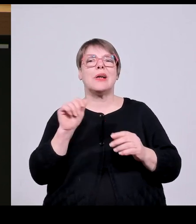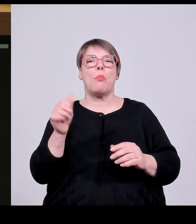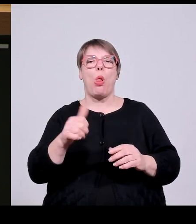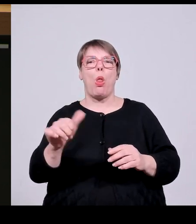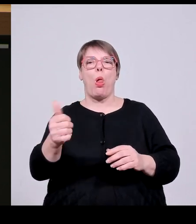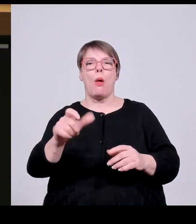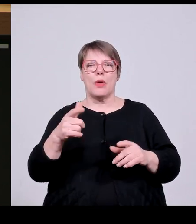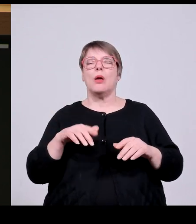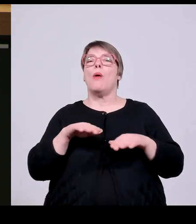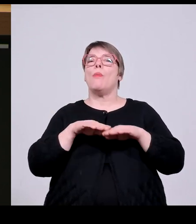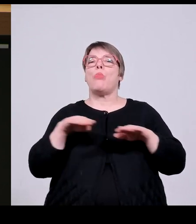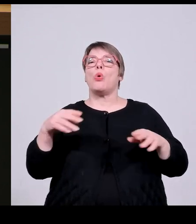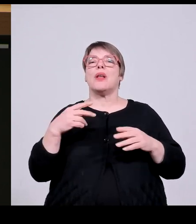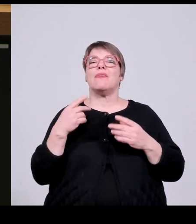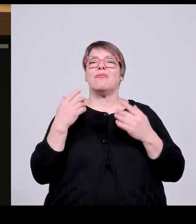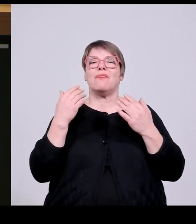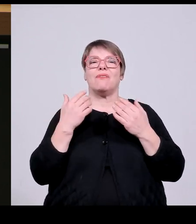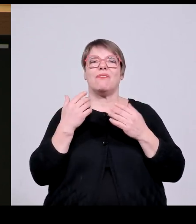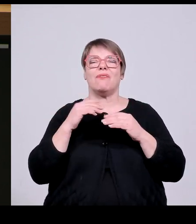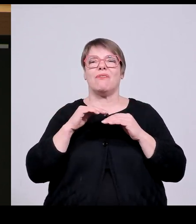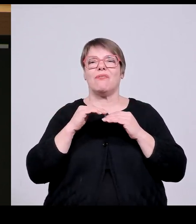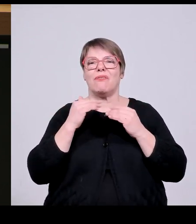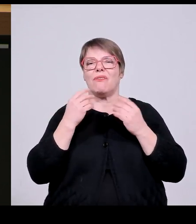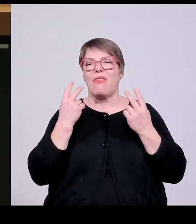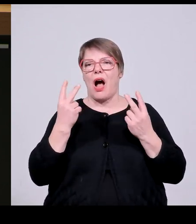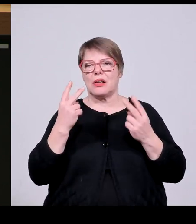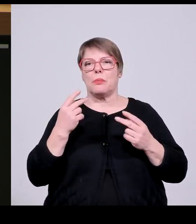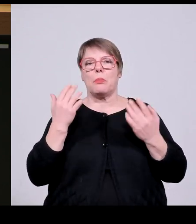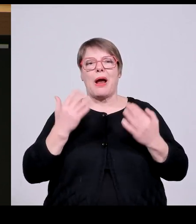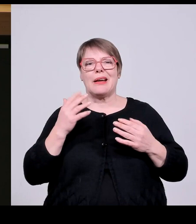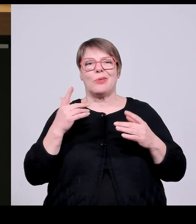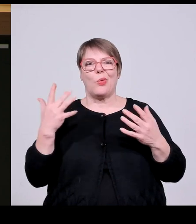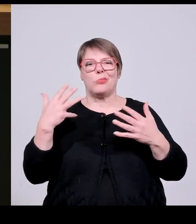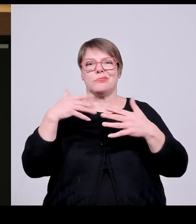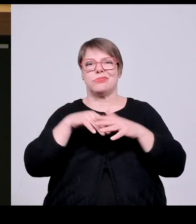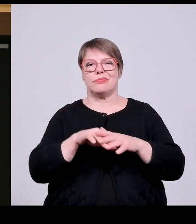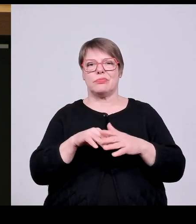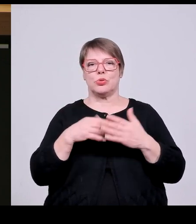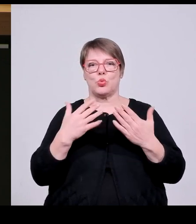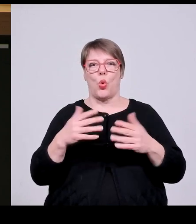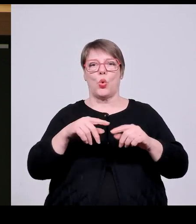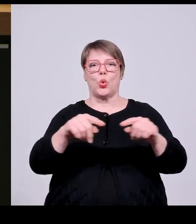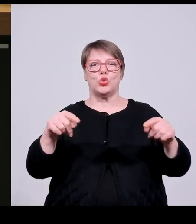drehen müssen. Jan Marco Luczak und Kai Wegner haben also nichts unternommen,